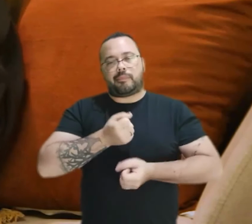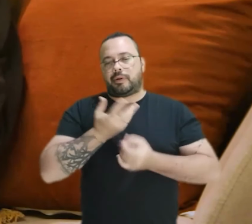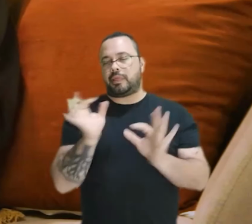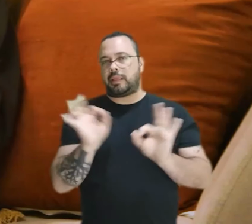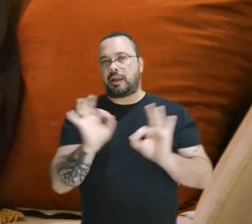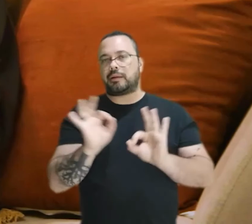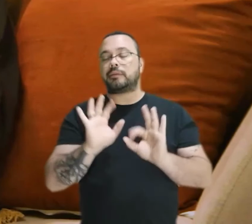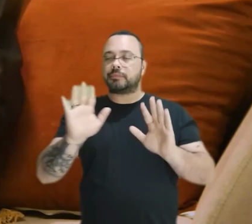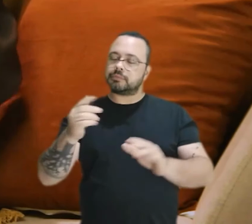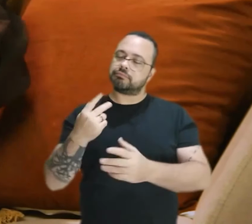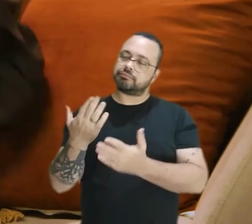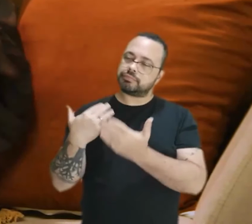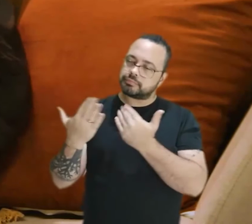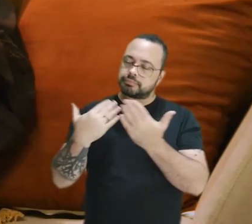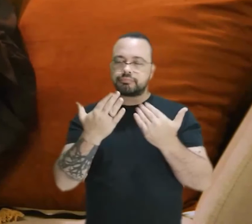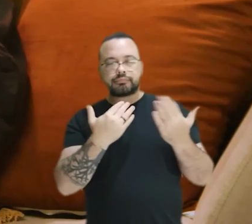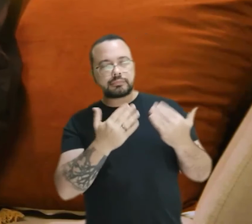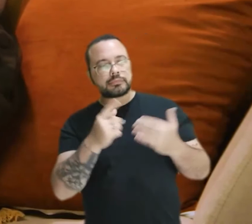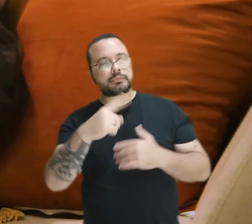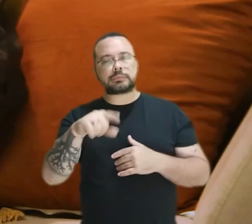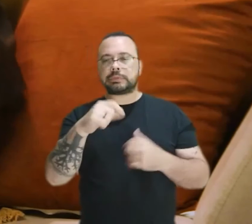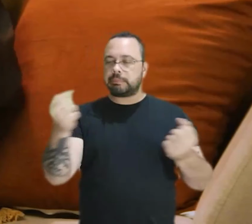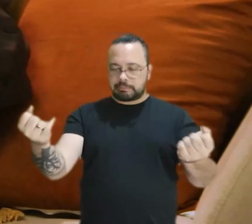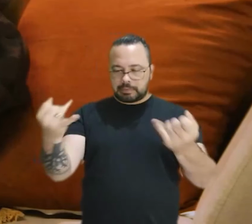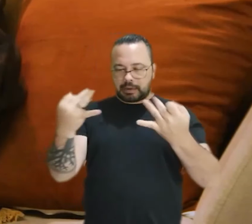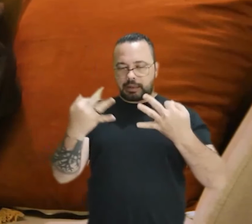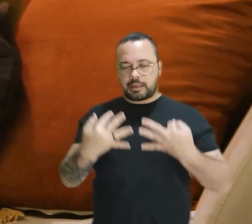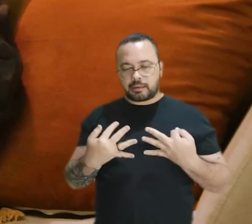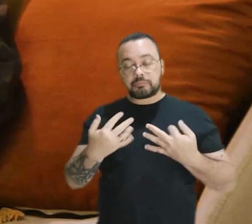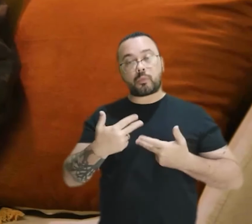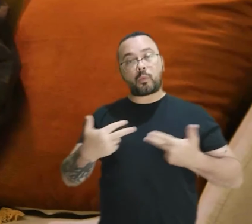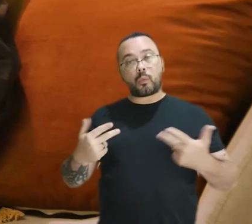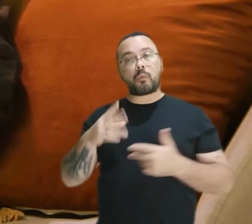no meio de uma conversa, dizem coisas muito inusitadas,